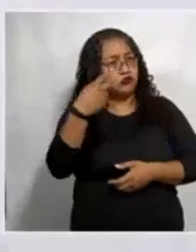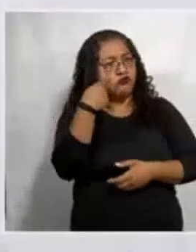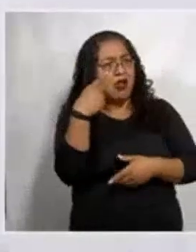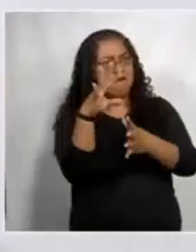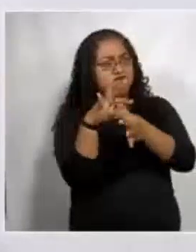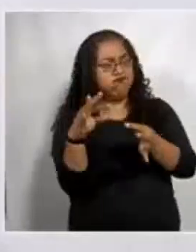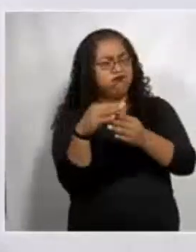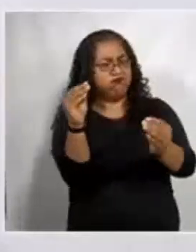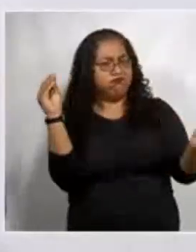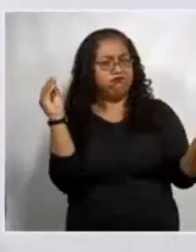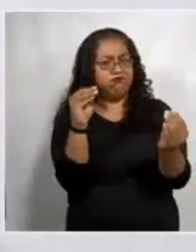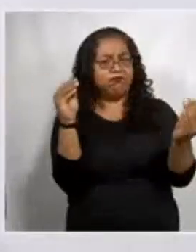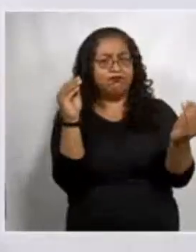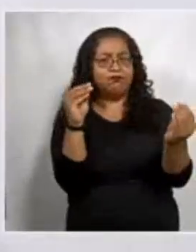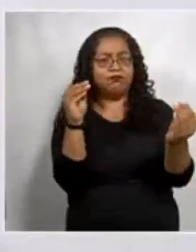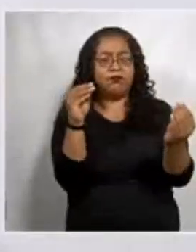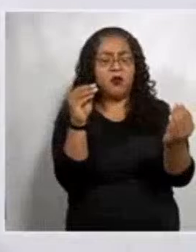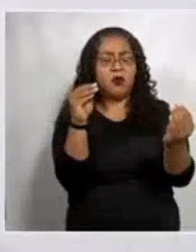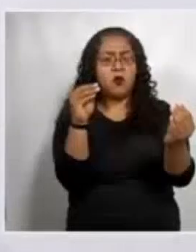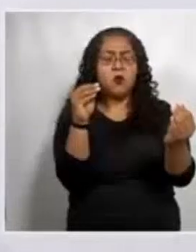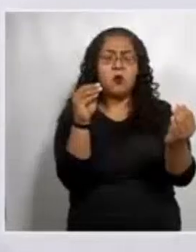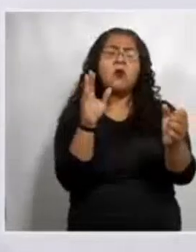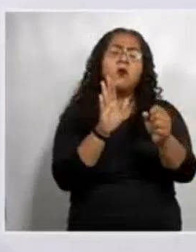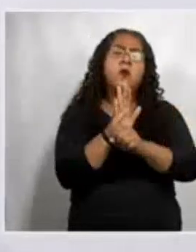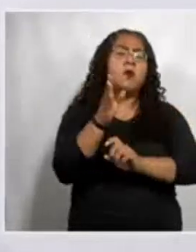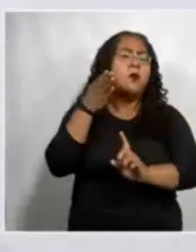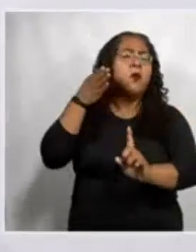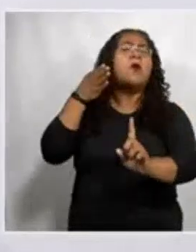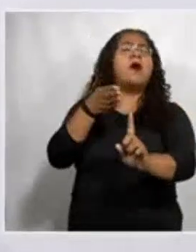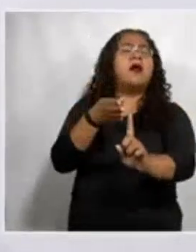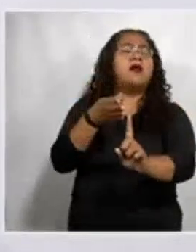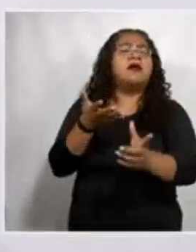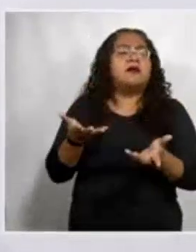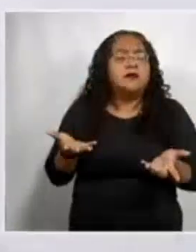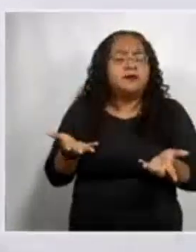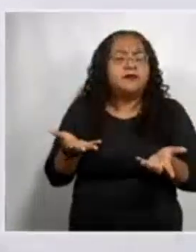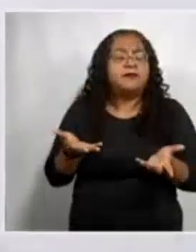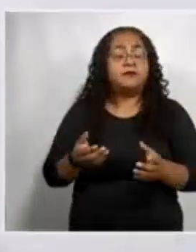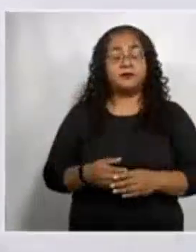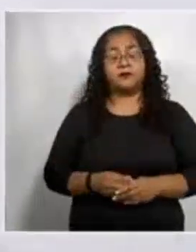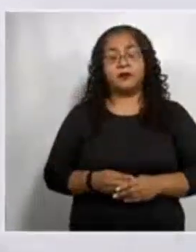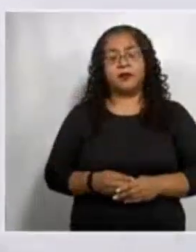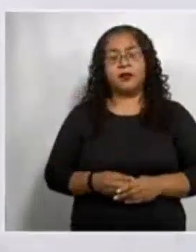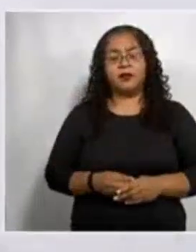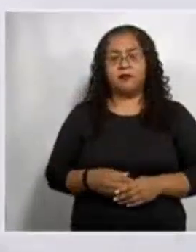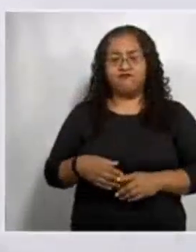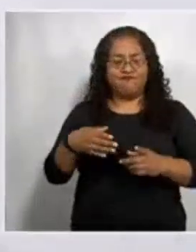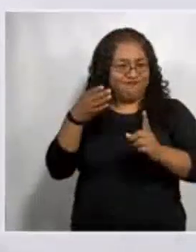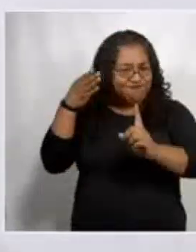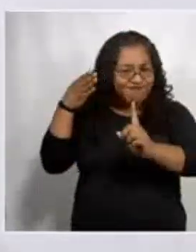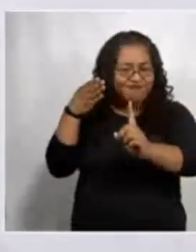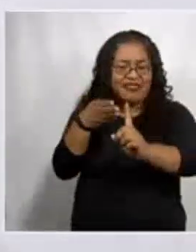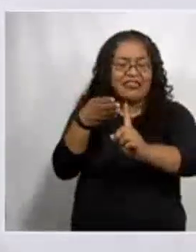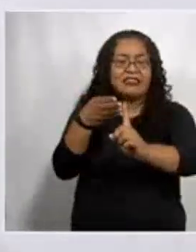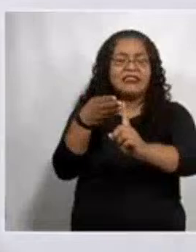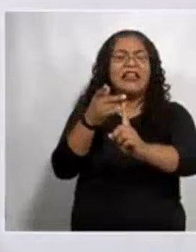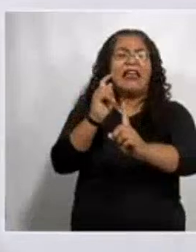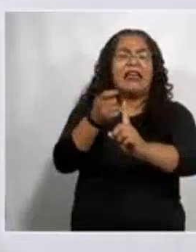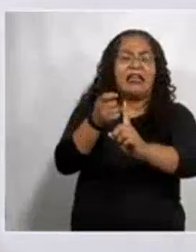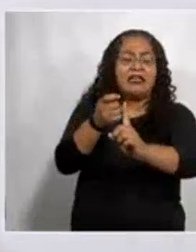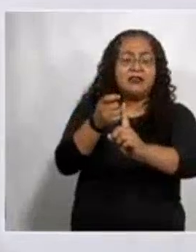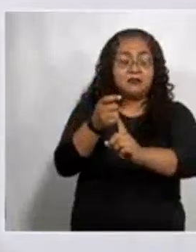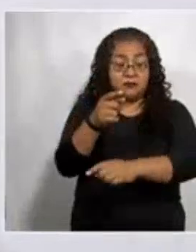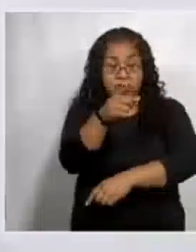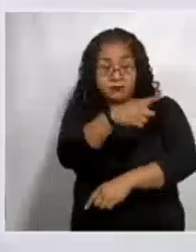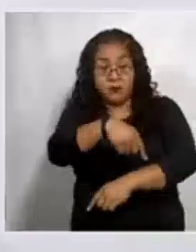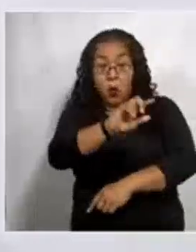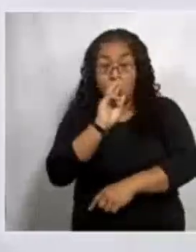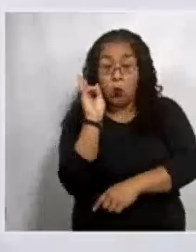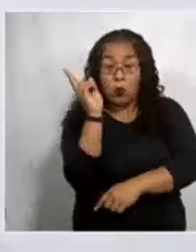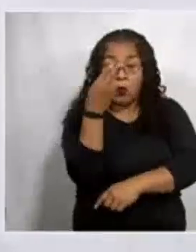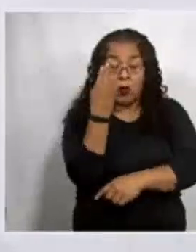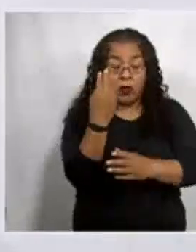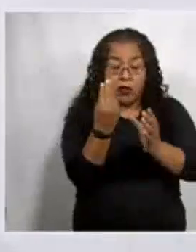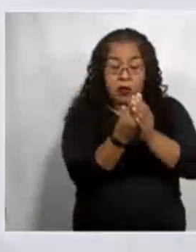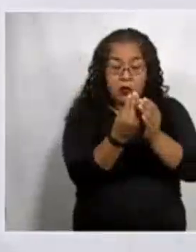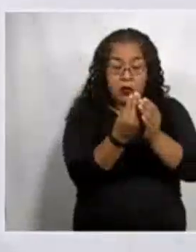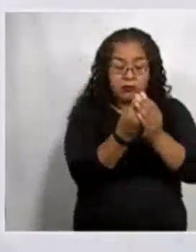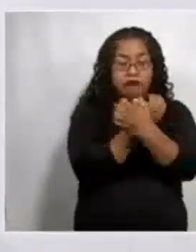por una razón principal. Siempre dijimos, la educación pública no es una mercancía. No es una